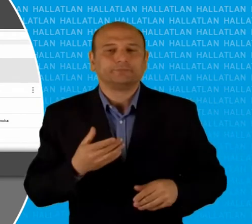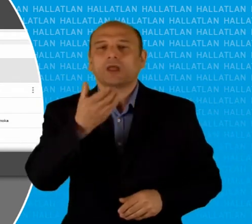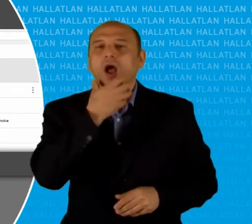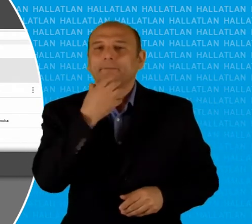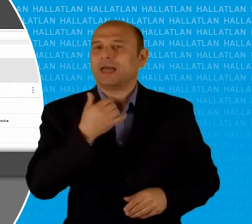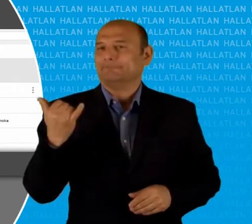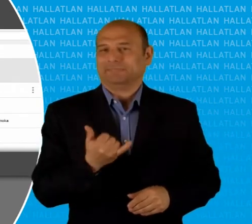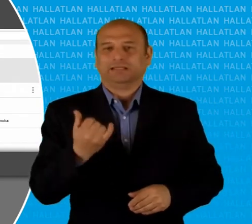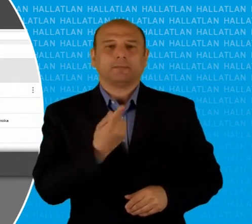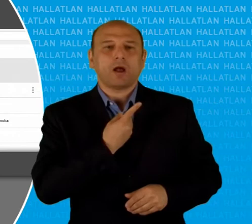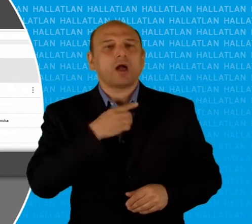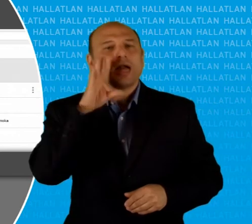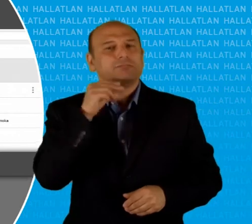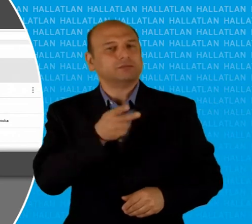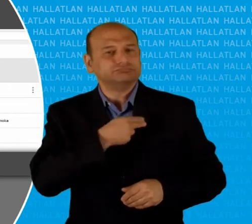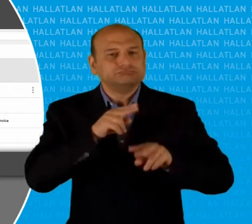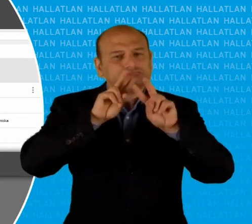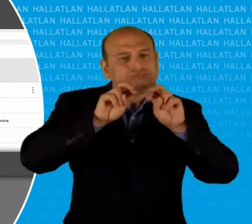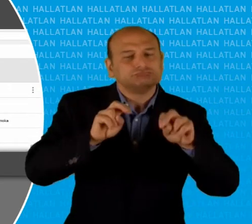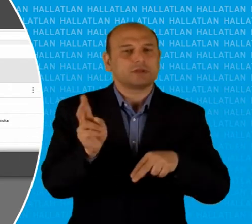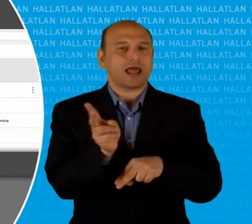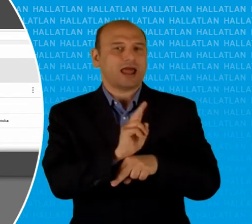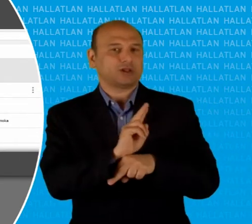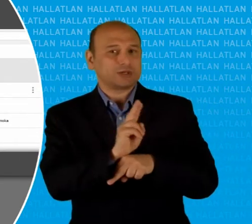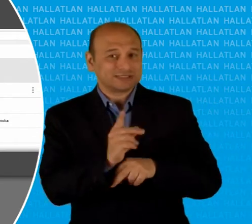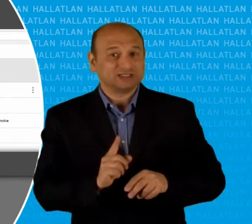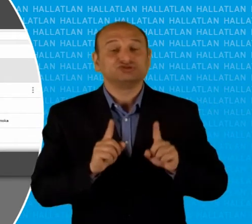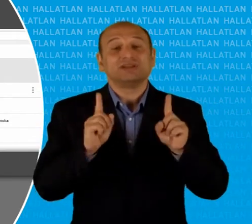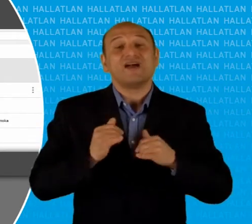Az Apple mindig is az emberi ellenőrzés híve volt,